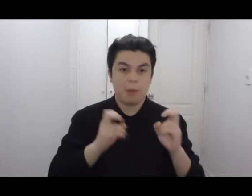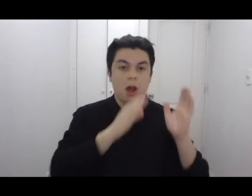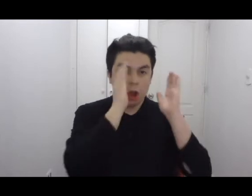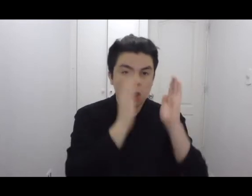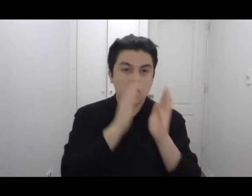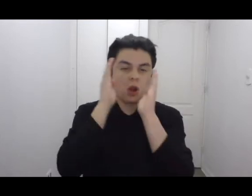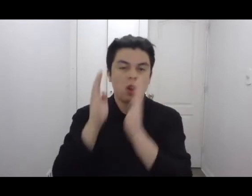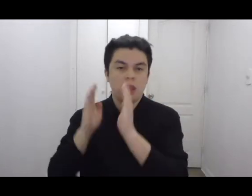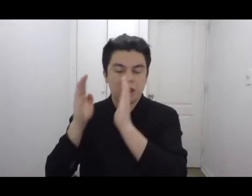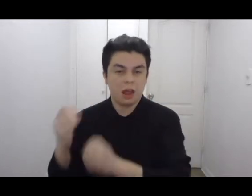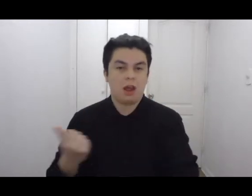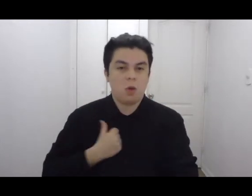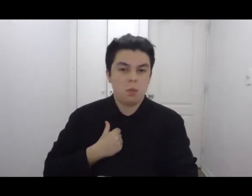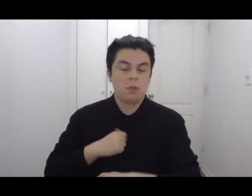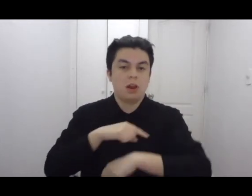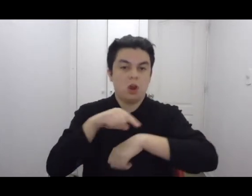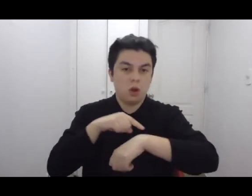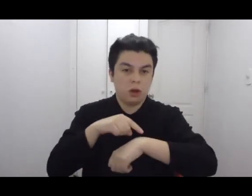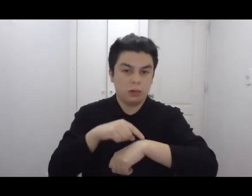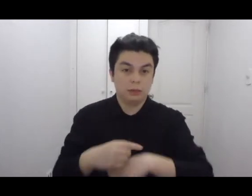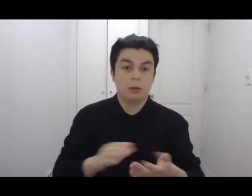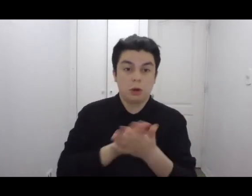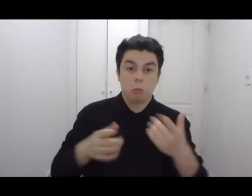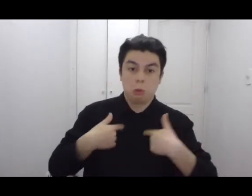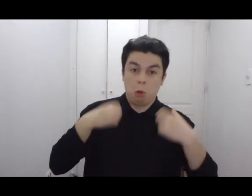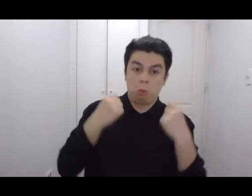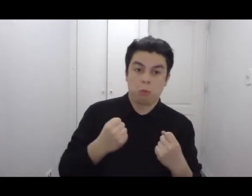a mi - me ha costado enmarcarme en cierto horario, pero lo ha logrado, entonces si